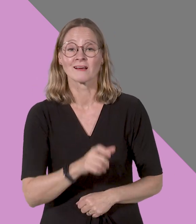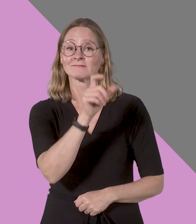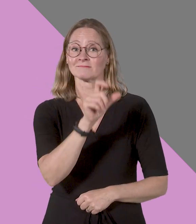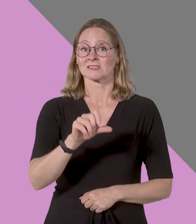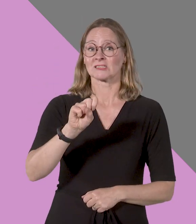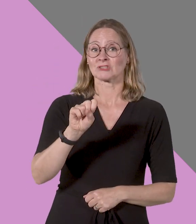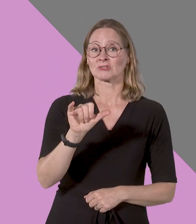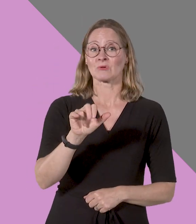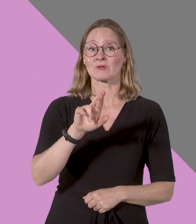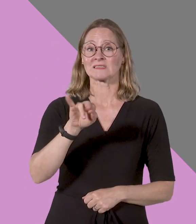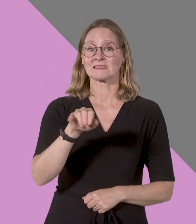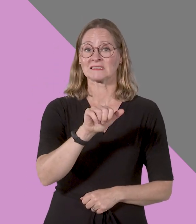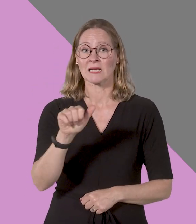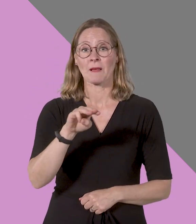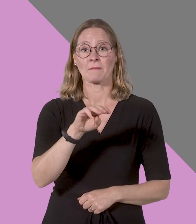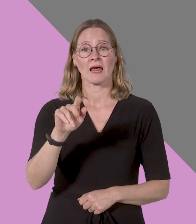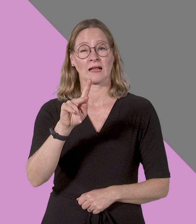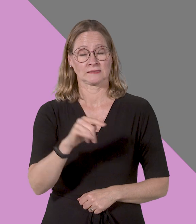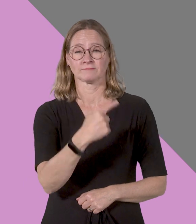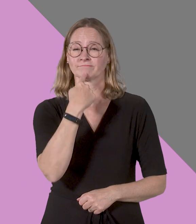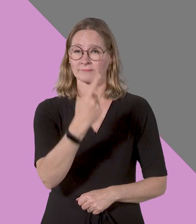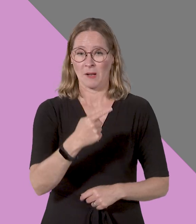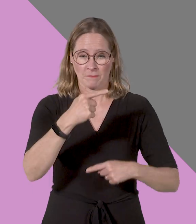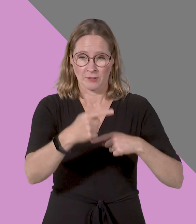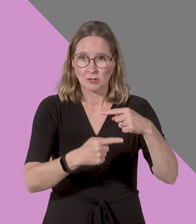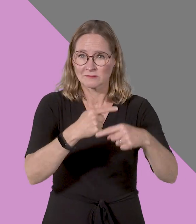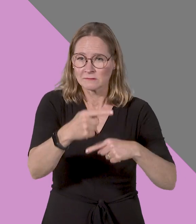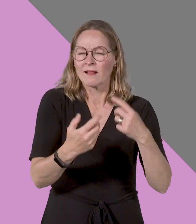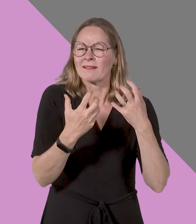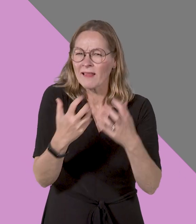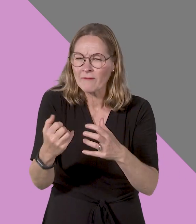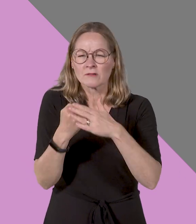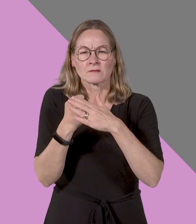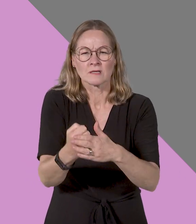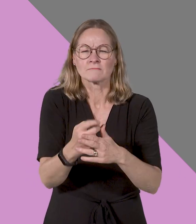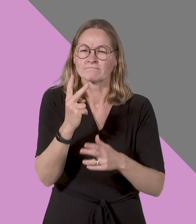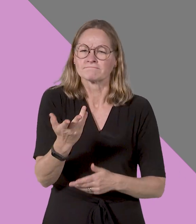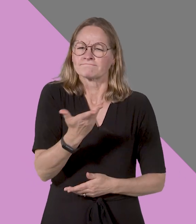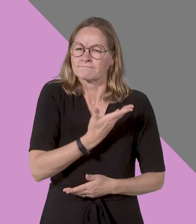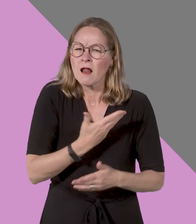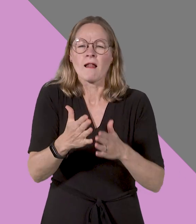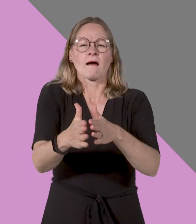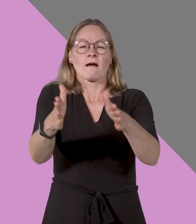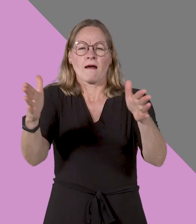Syrjämäen mukaan prosessi tarvitsee tuekseen riittävän laajan -